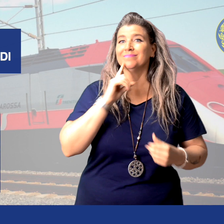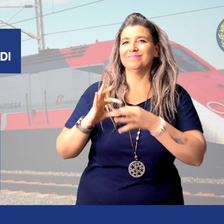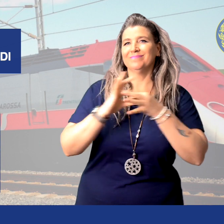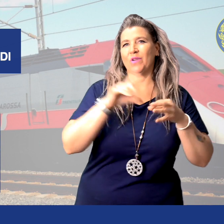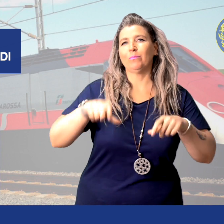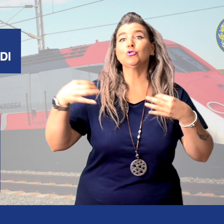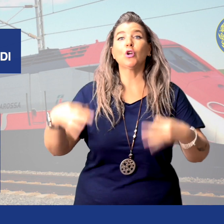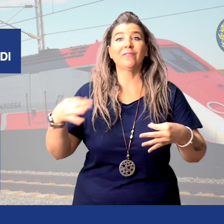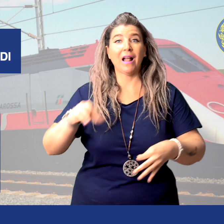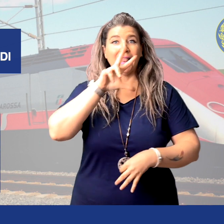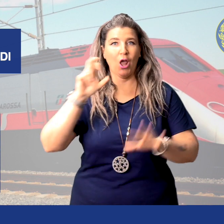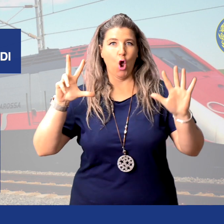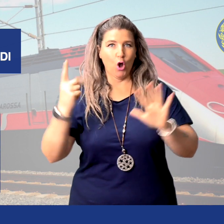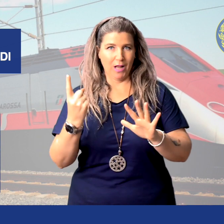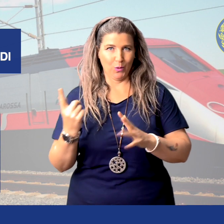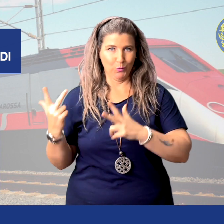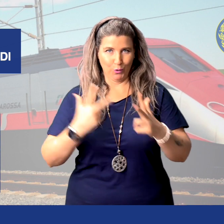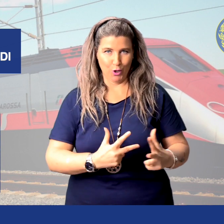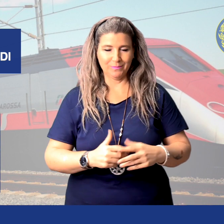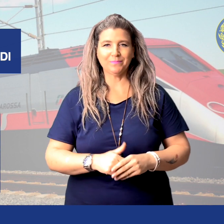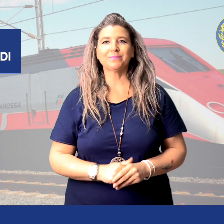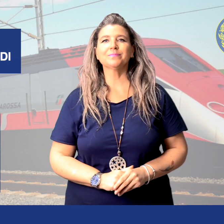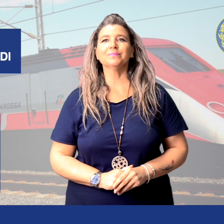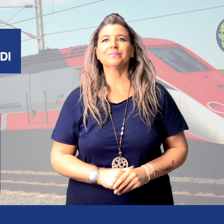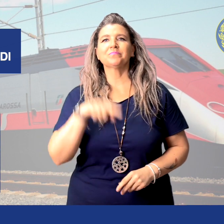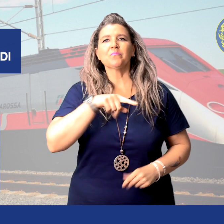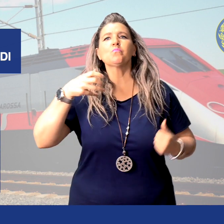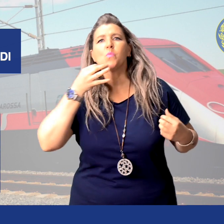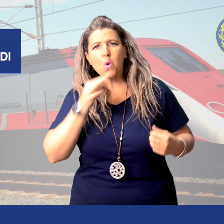Possono usufruire della Carta Blu i sordi riconosciuti ai sensi della legge n. 381 del 26 maggio 1970,